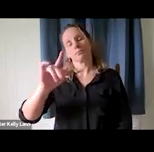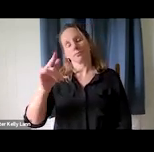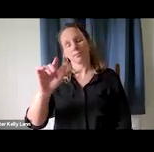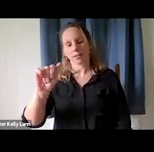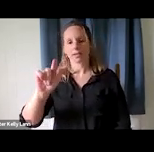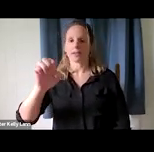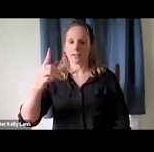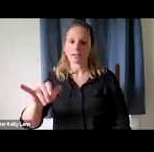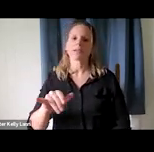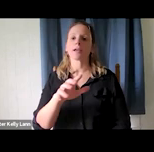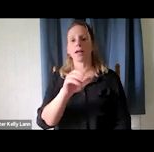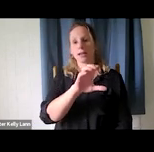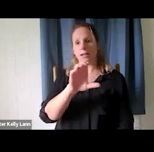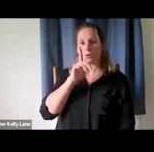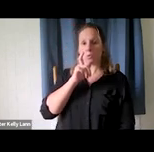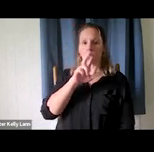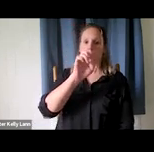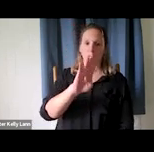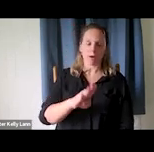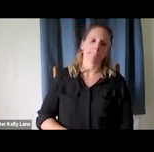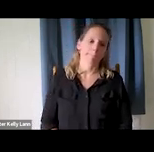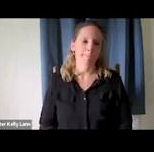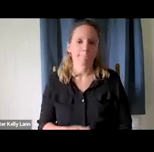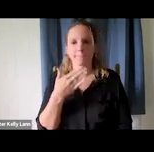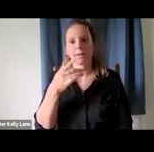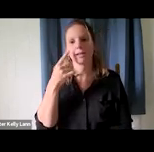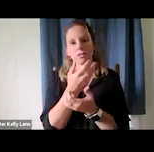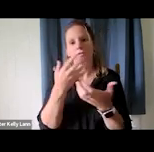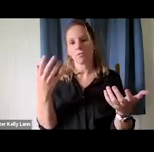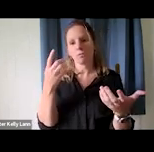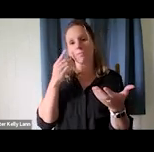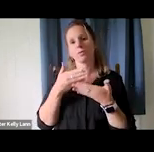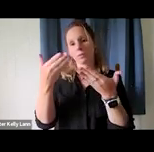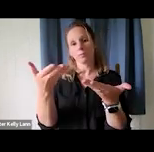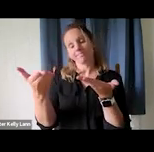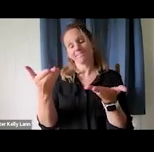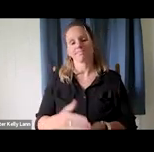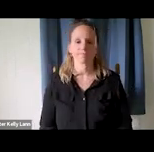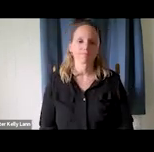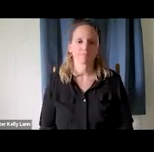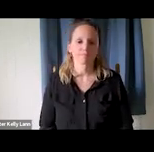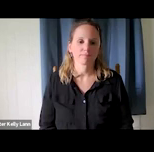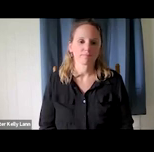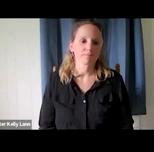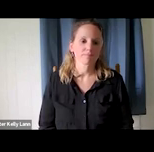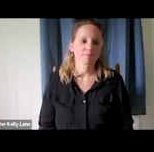y para los subtítulos, también tenemos a Rob Hemingway. Muchas gracias por proporcionar estos servicios para nuestros participantes.